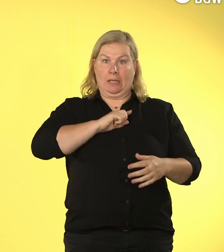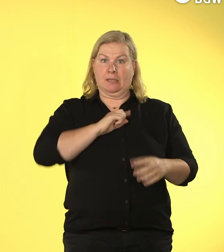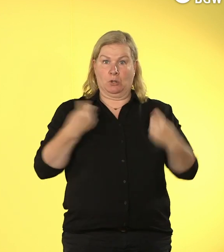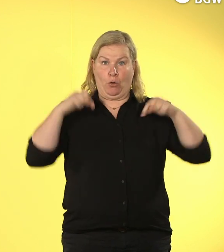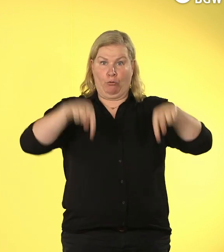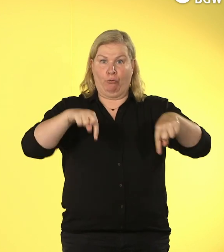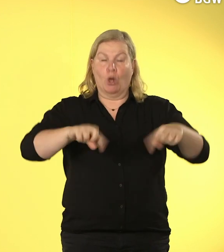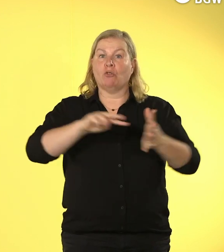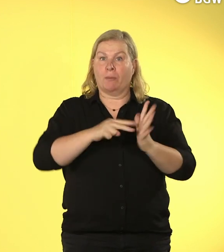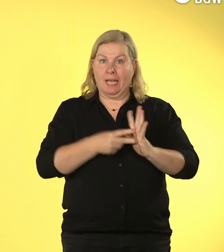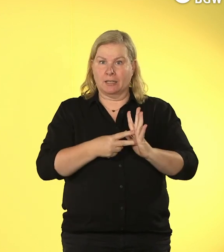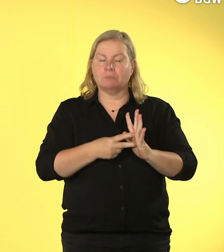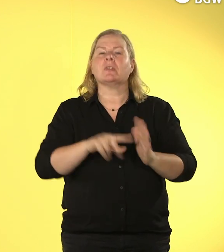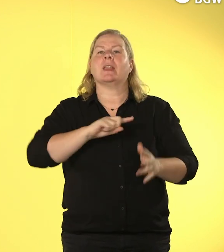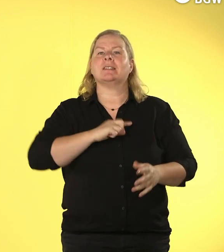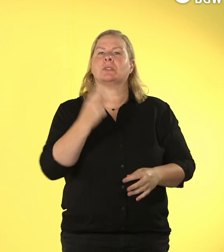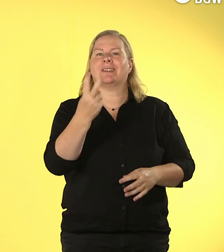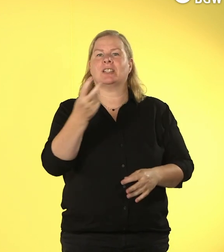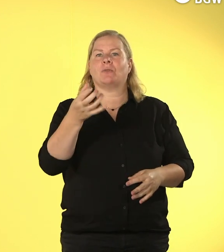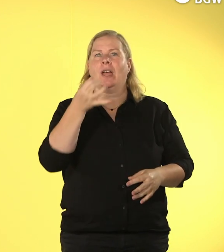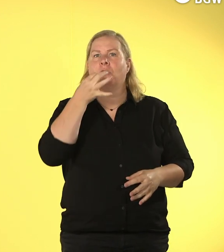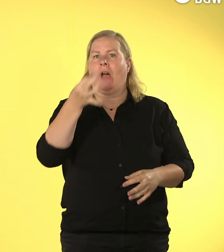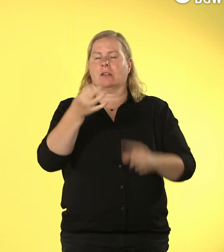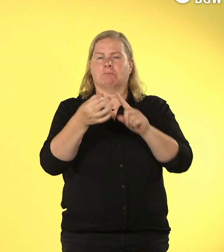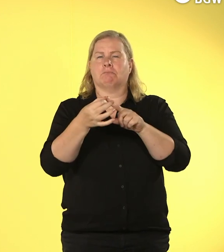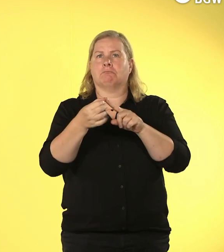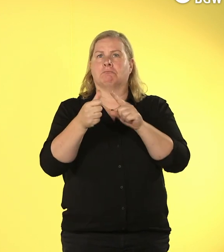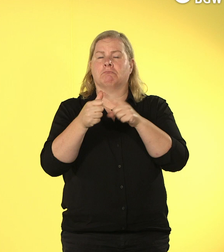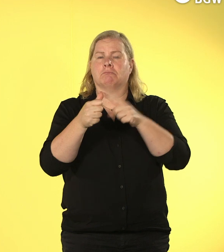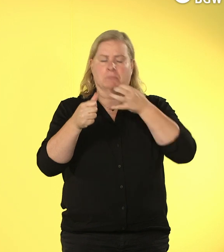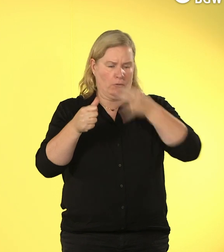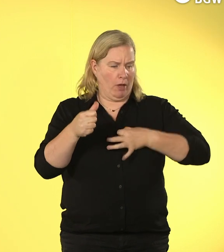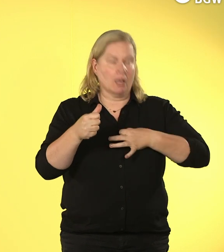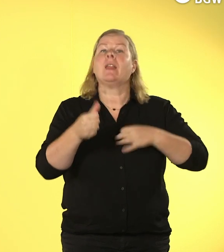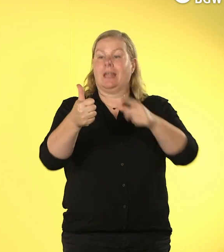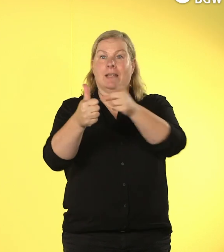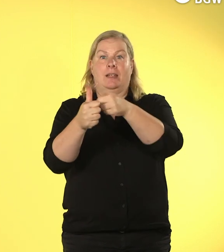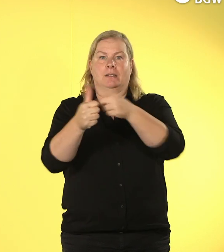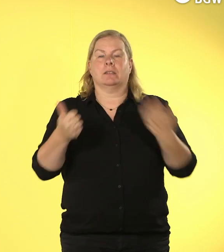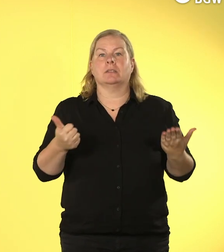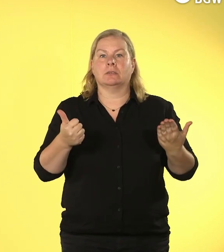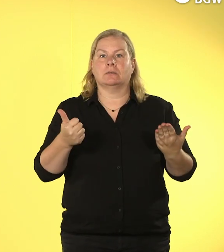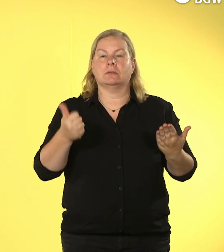Die erste Frage: Wo sind die Unterschiede zwischen Führung